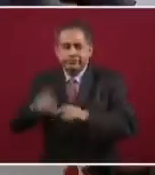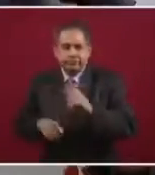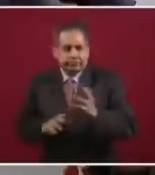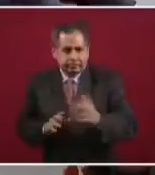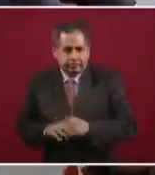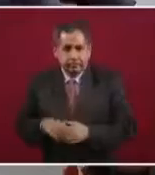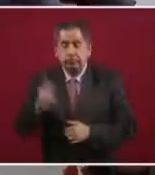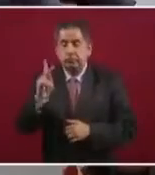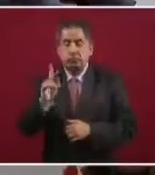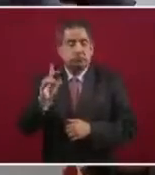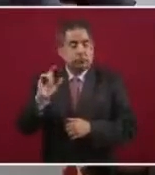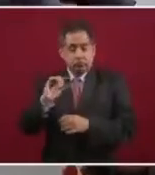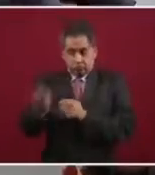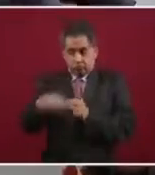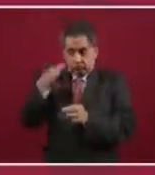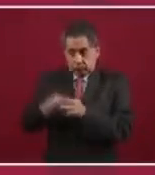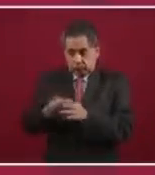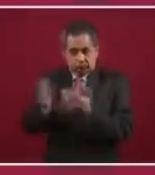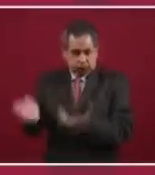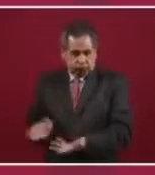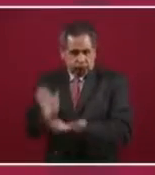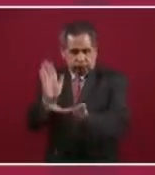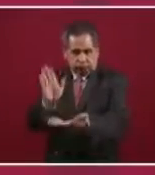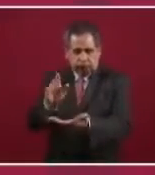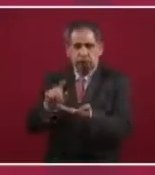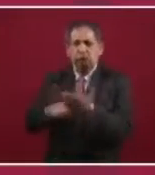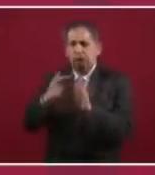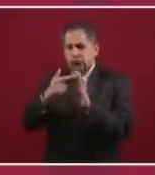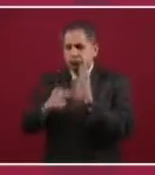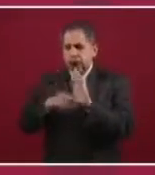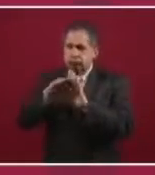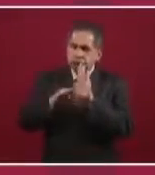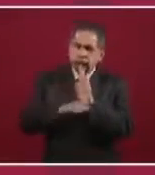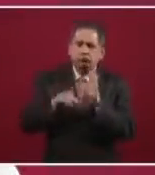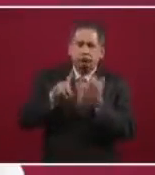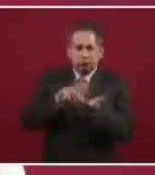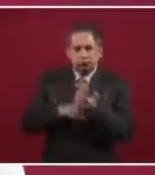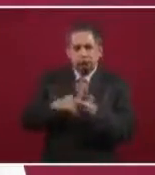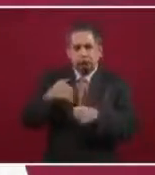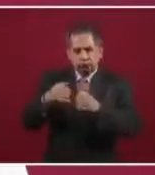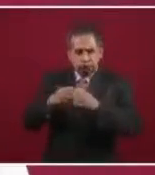Pero en cuanto esté lista la propondremos en el reglamento interno que esperemos que